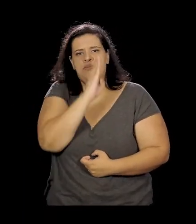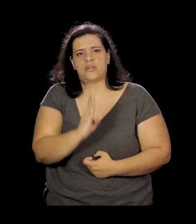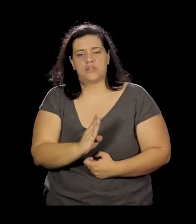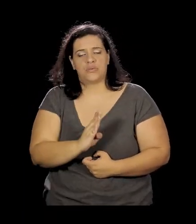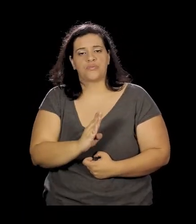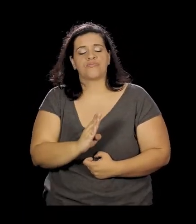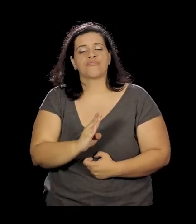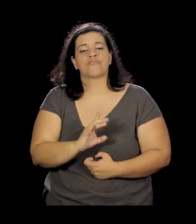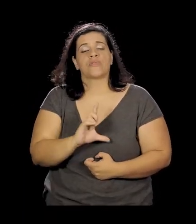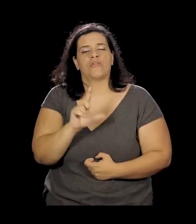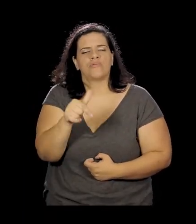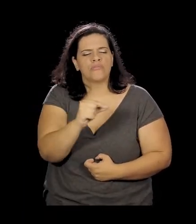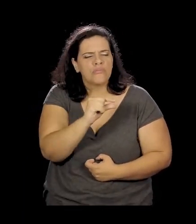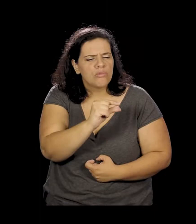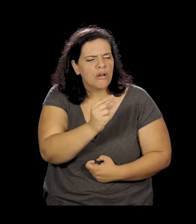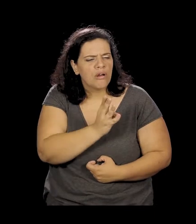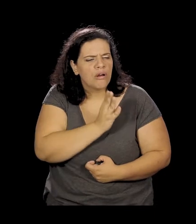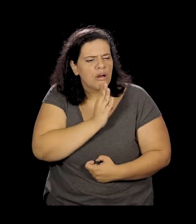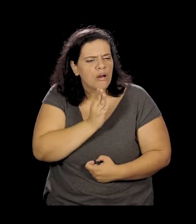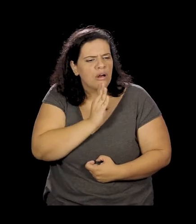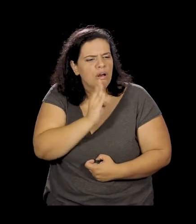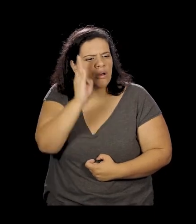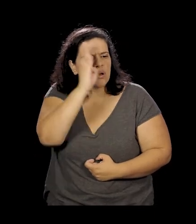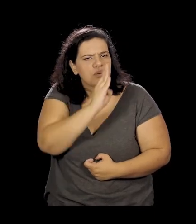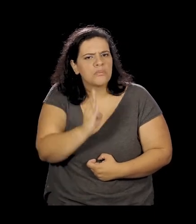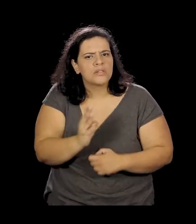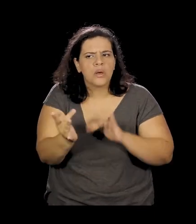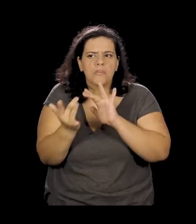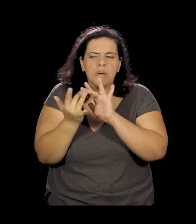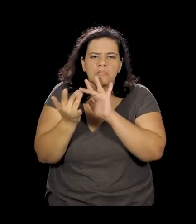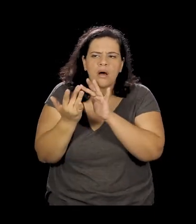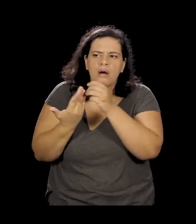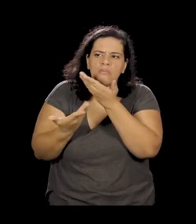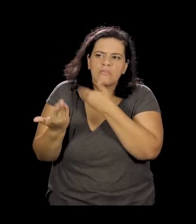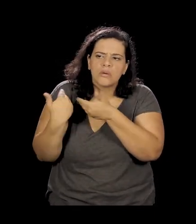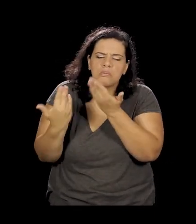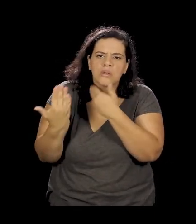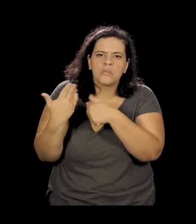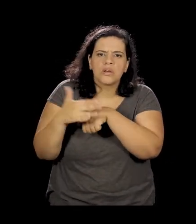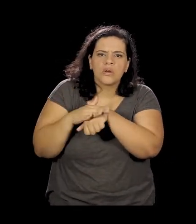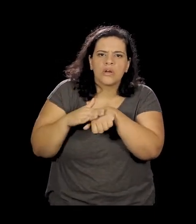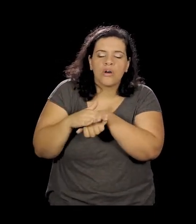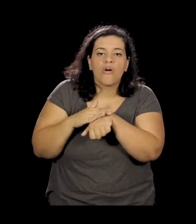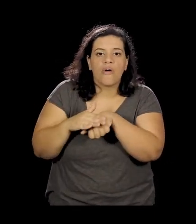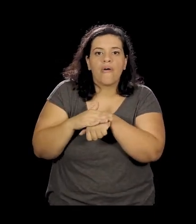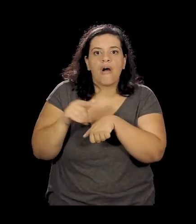mas, depois de conhecer um pouco e falar com a gente,